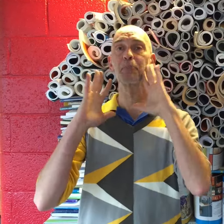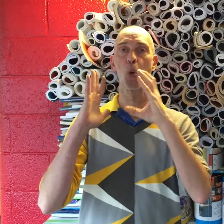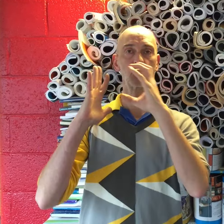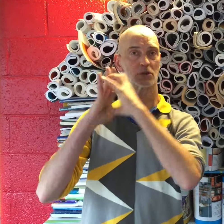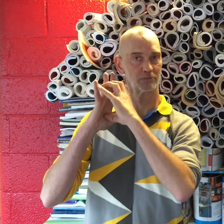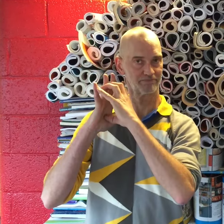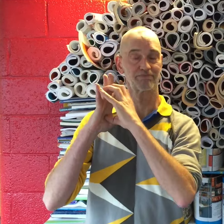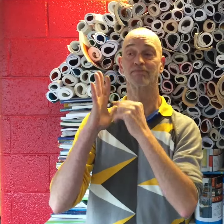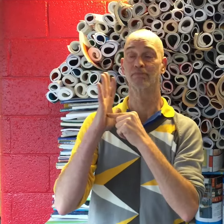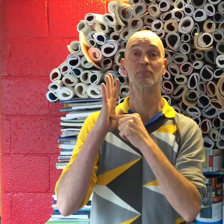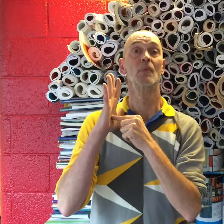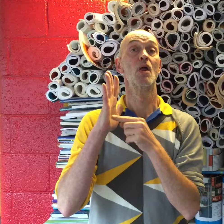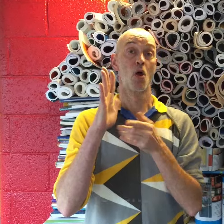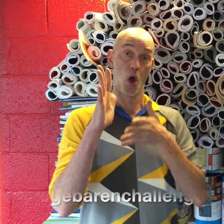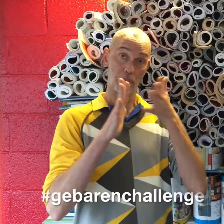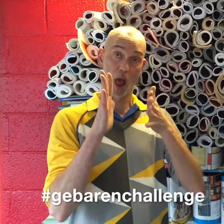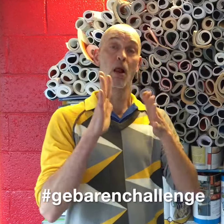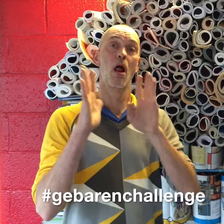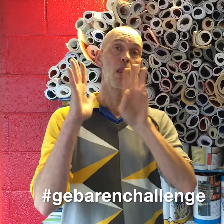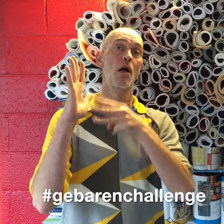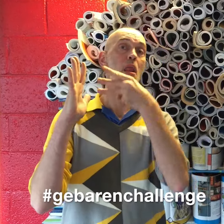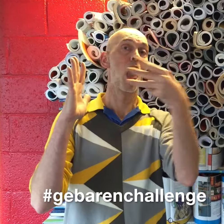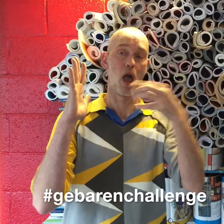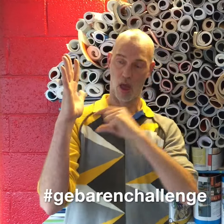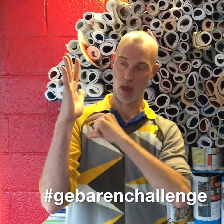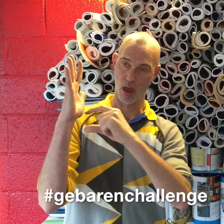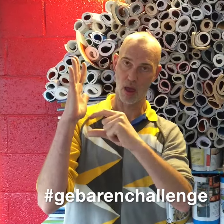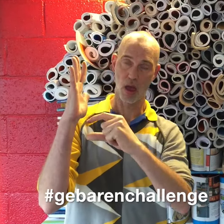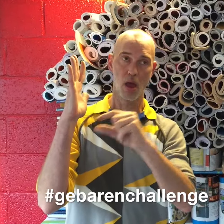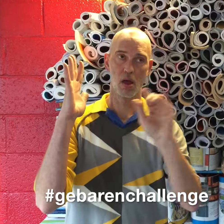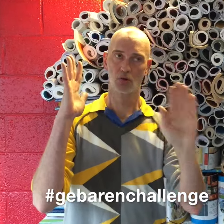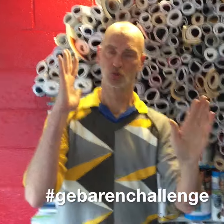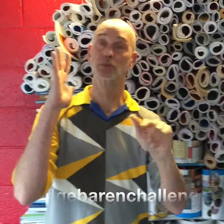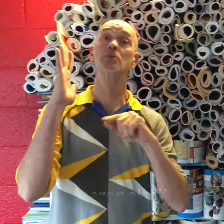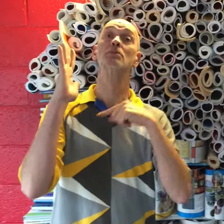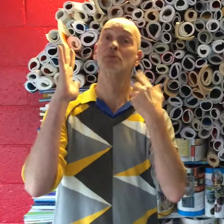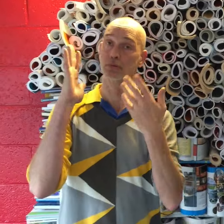Dan zet jij deze film op Facebook en voeg #gebarenchallenge erbij.